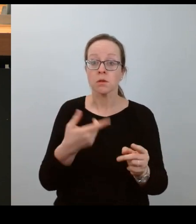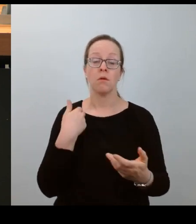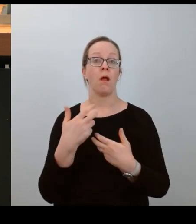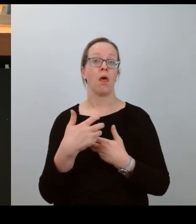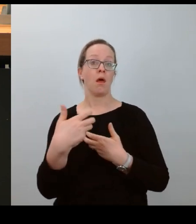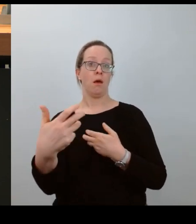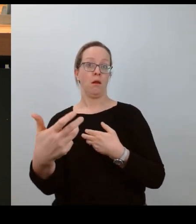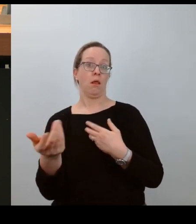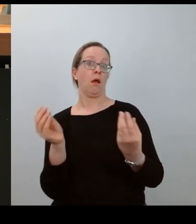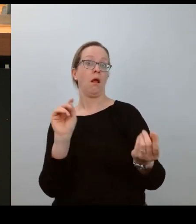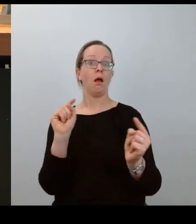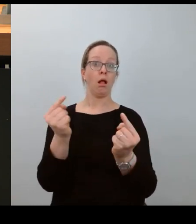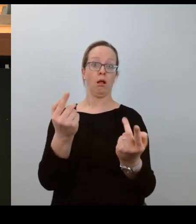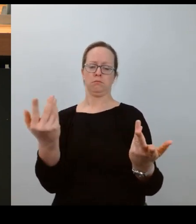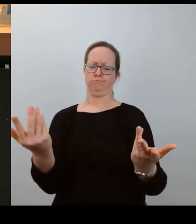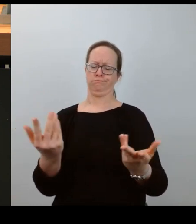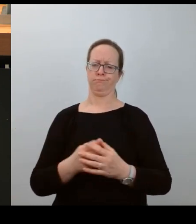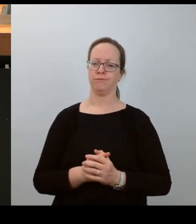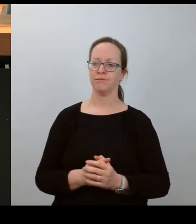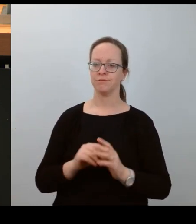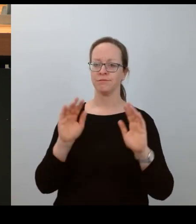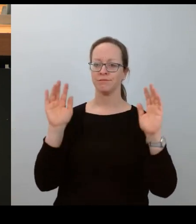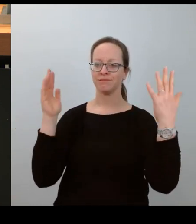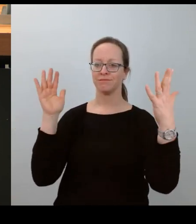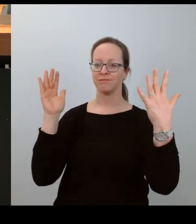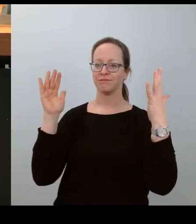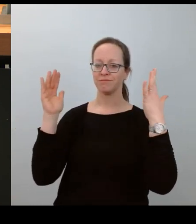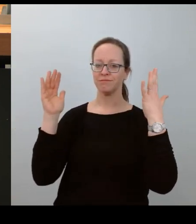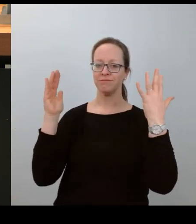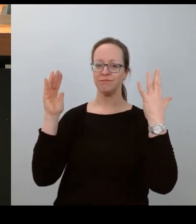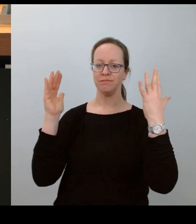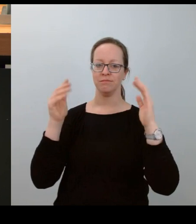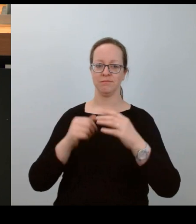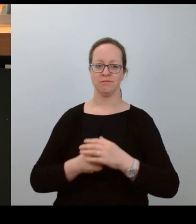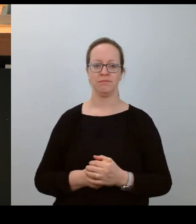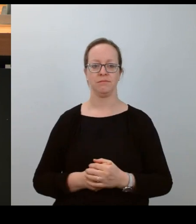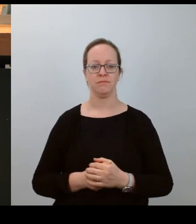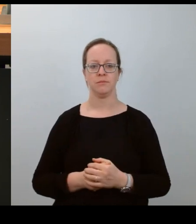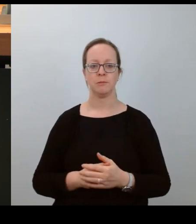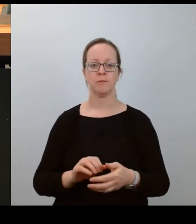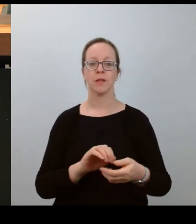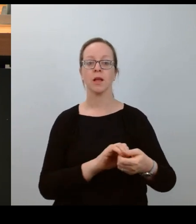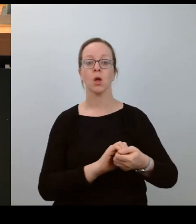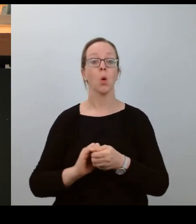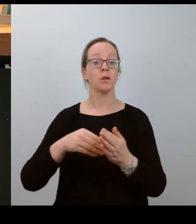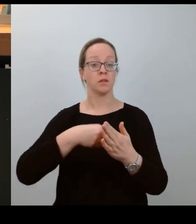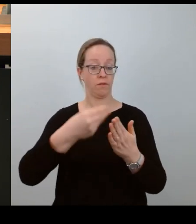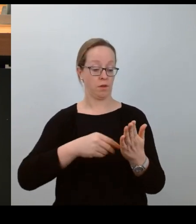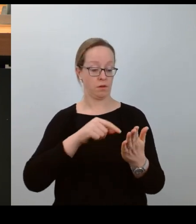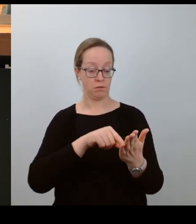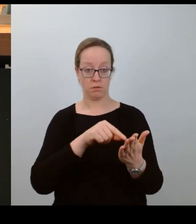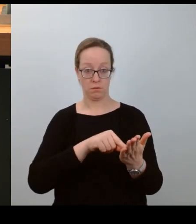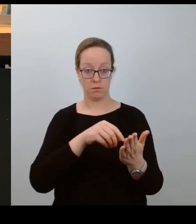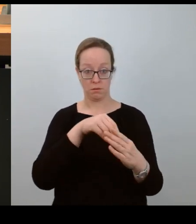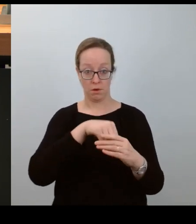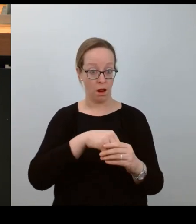Atelier-Programm, Atelierwohnungen strategische Kooperation mit landeseigenen Wohnungsbaugesellschaften, Anerkennung von Clubs als Kulturstätten, Alles gute